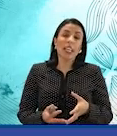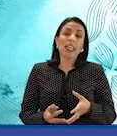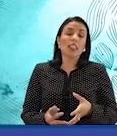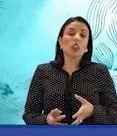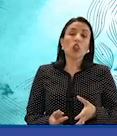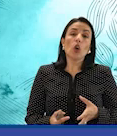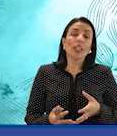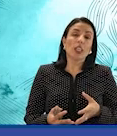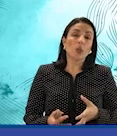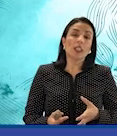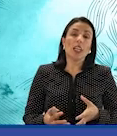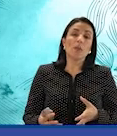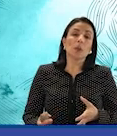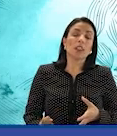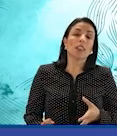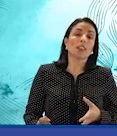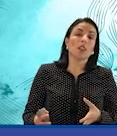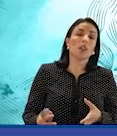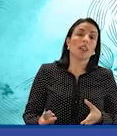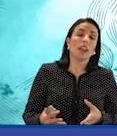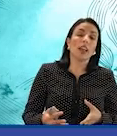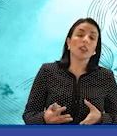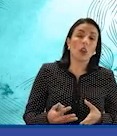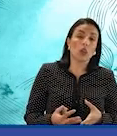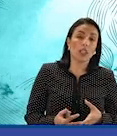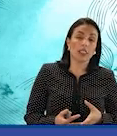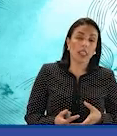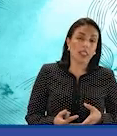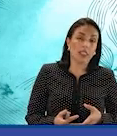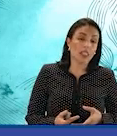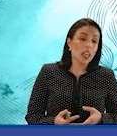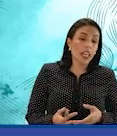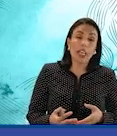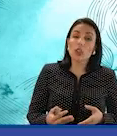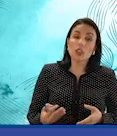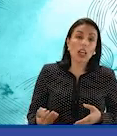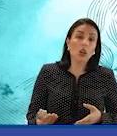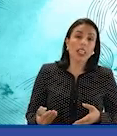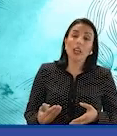y no incluyen la amortización y los intereses, y Contraloría